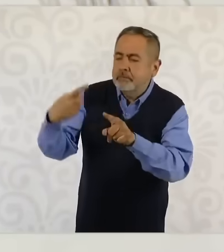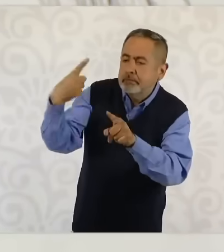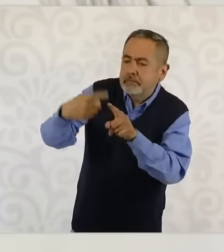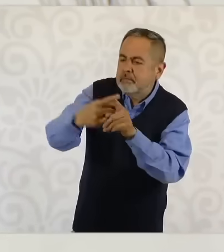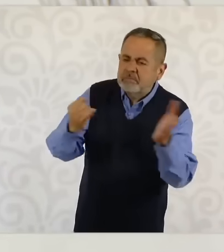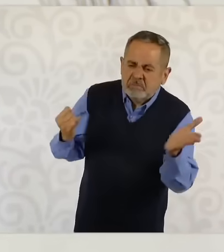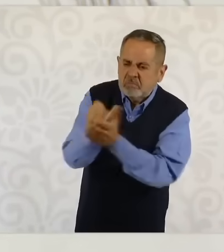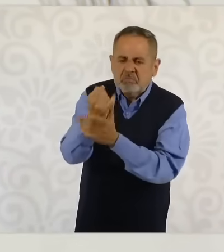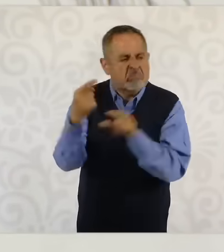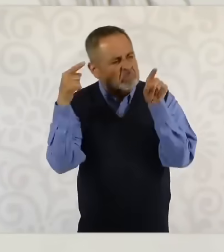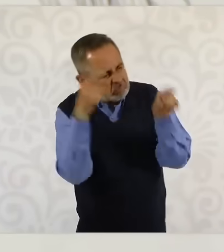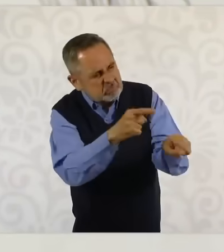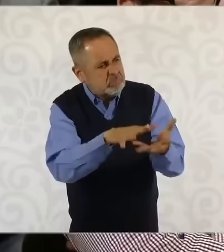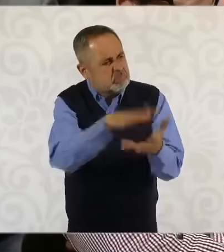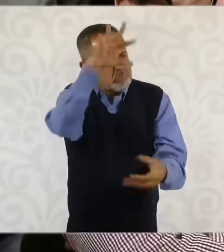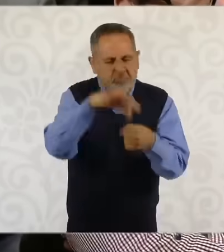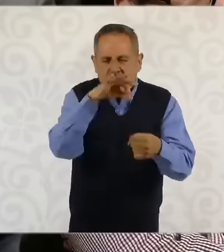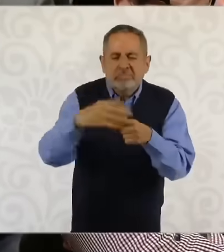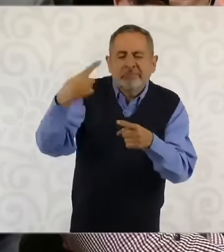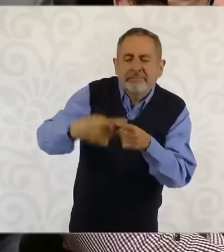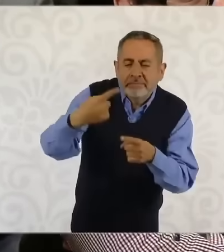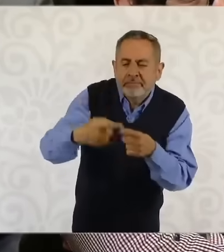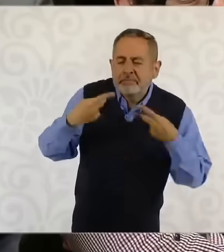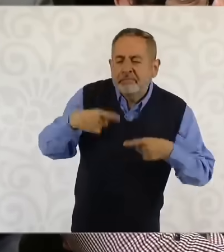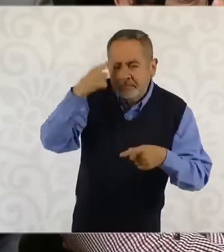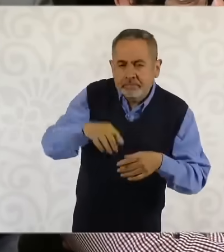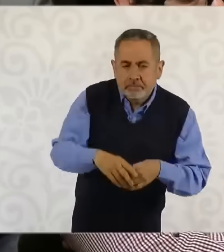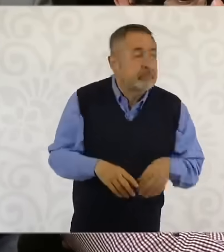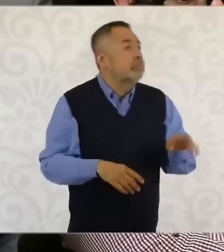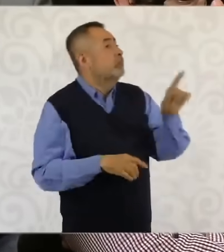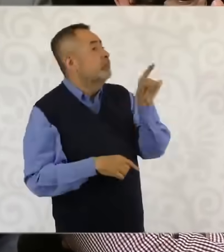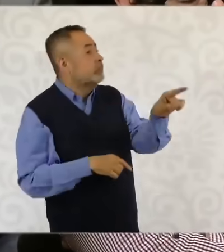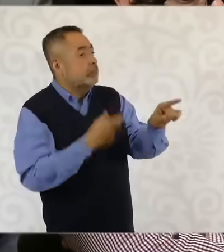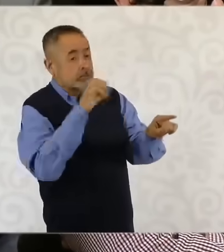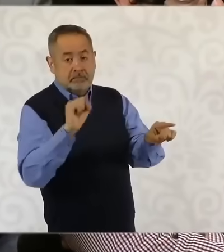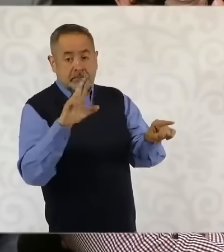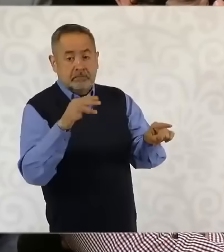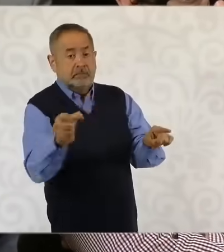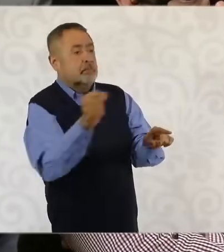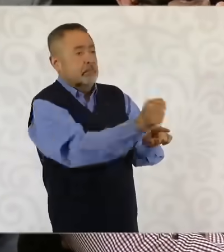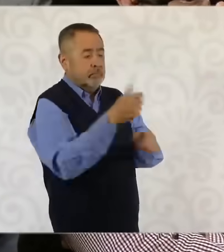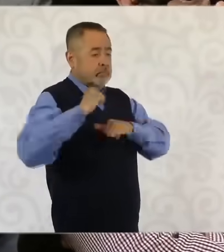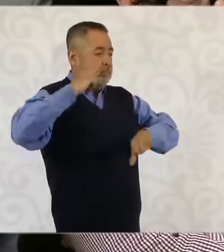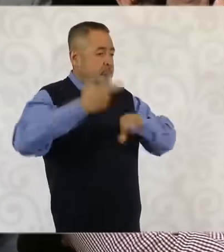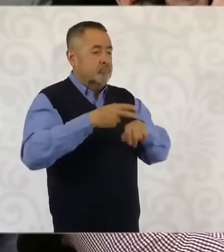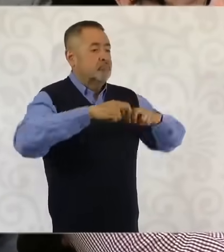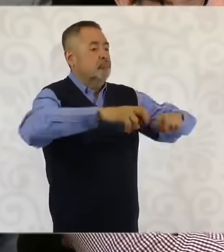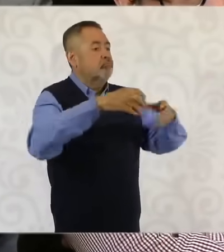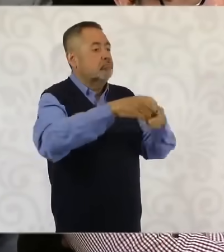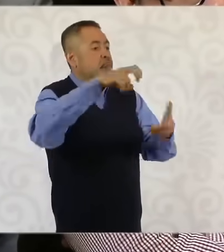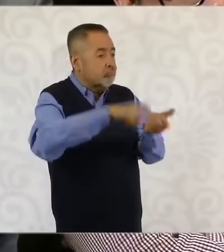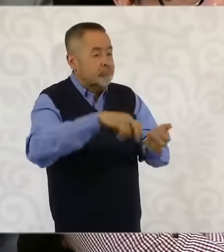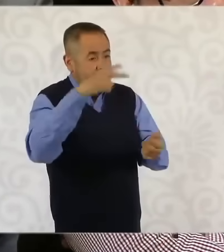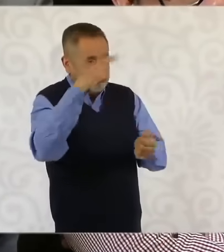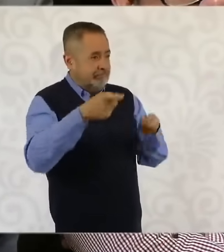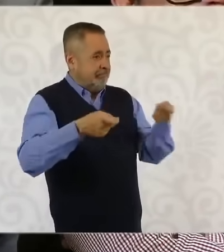que que quién fue para que presidiera el comité de selección del poder legislativo de México o sea